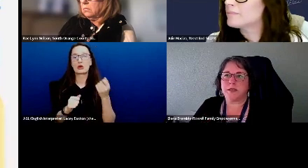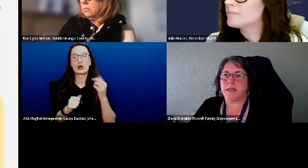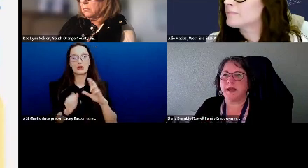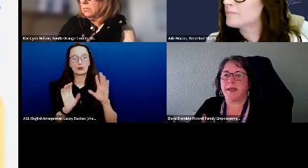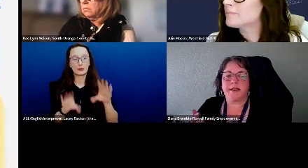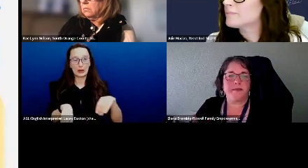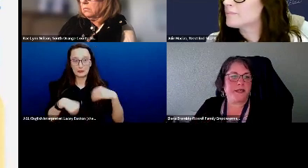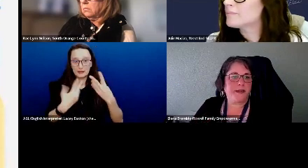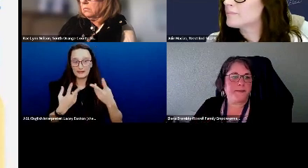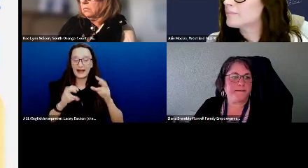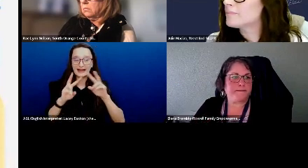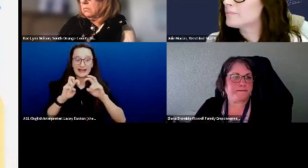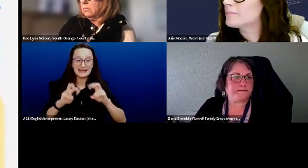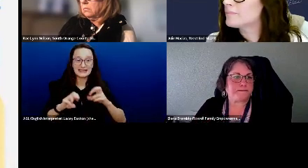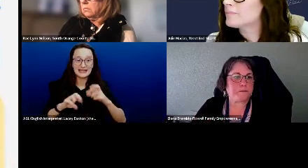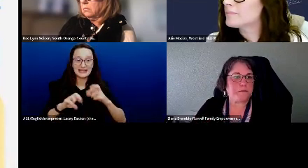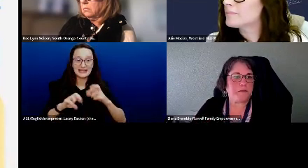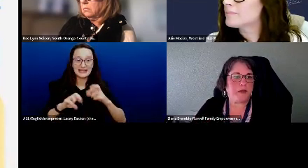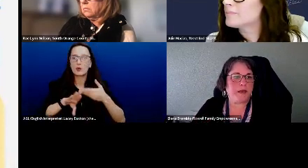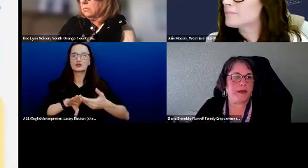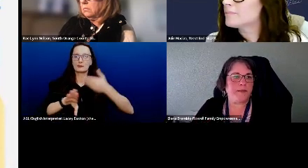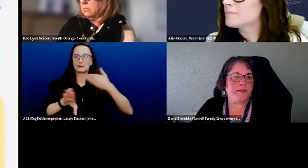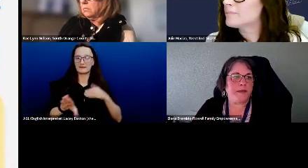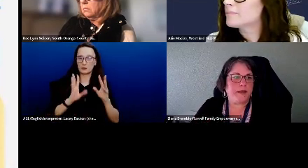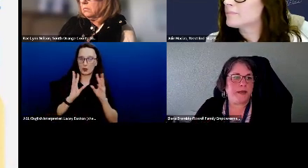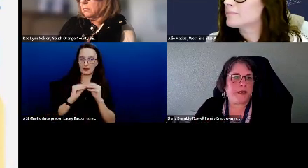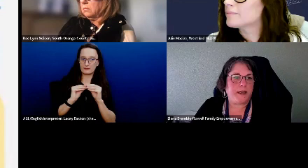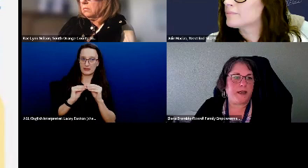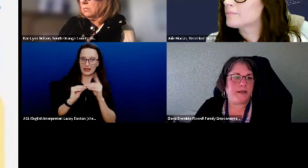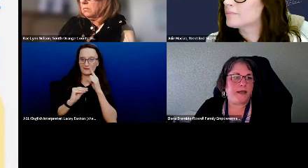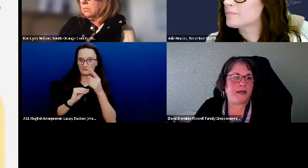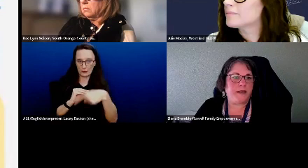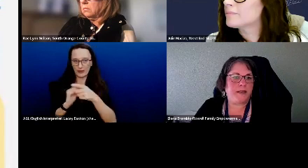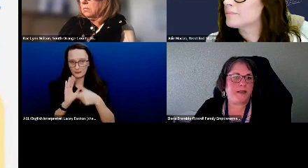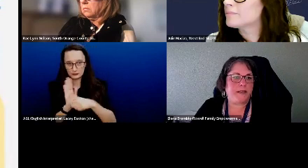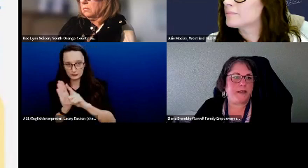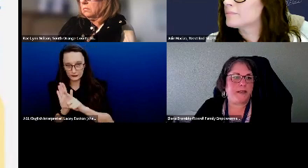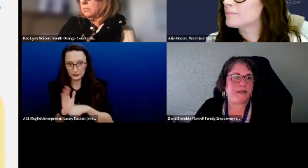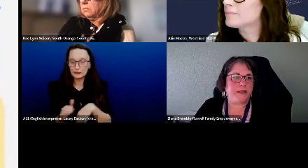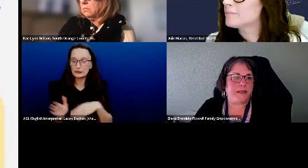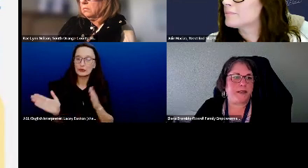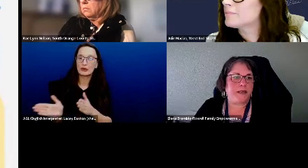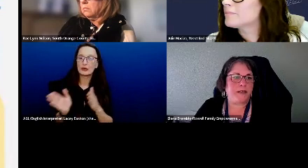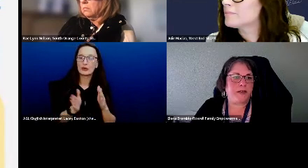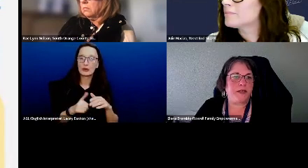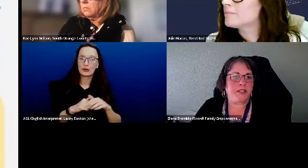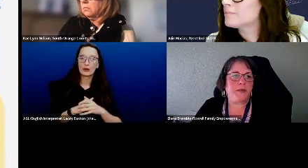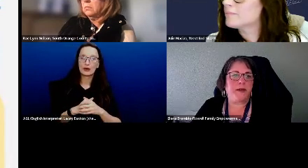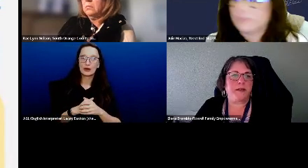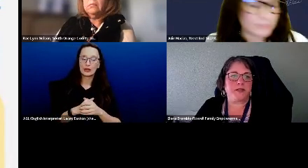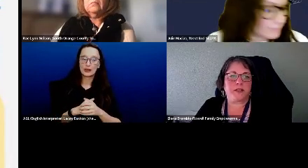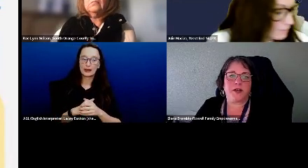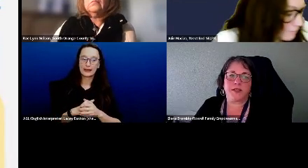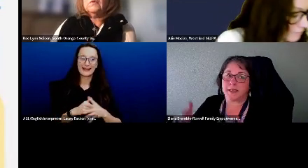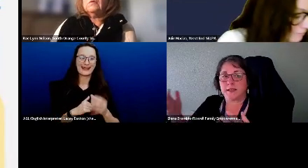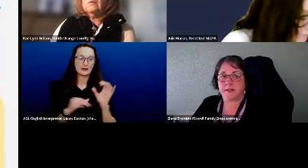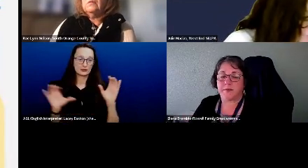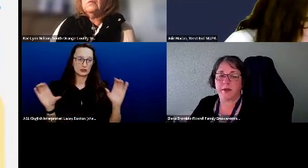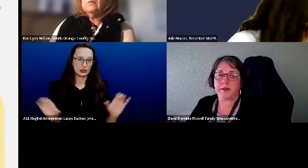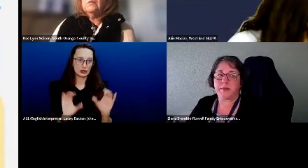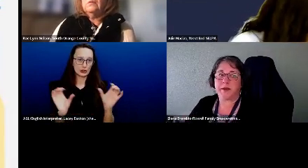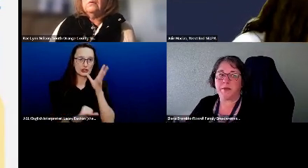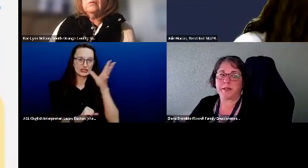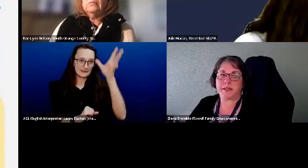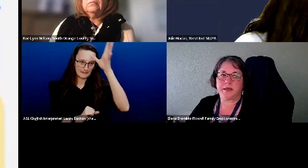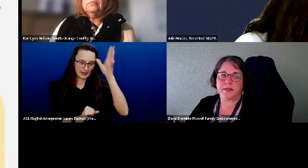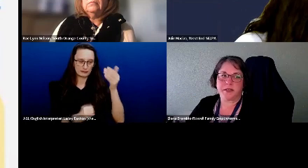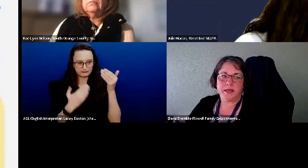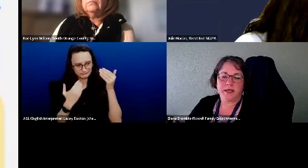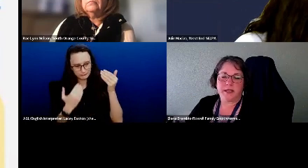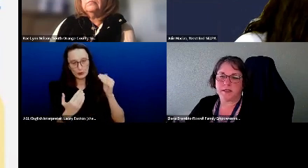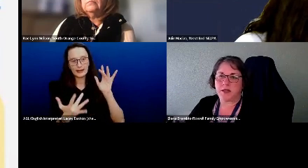informes de evaluación con anticipación y luego animar a los padres a comunicarse con los centros de empoderamiento familiar